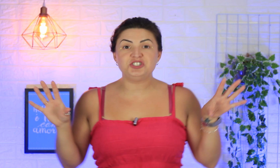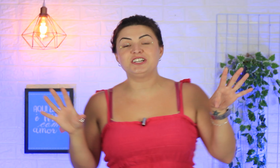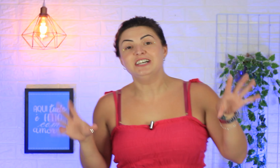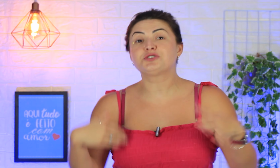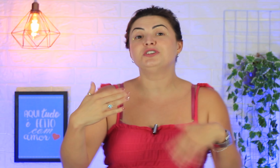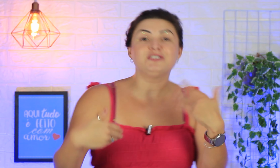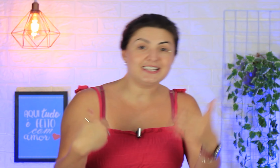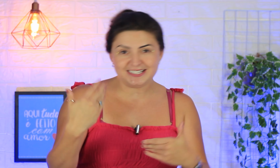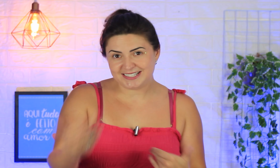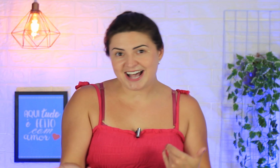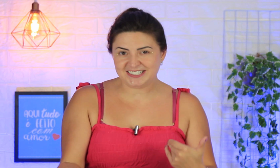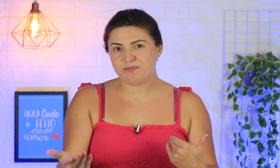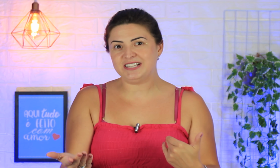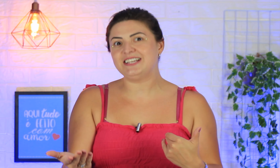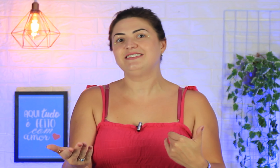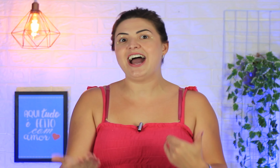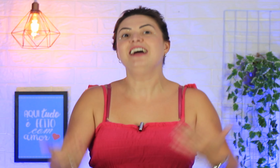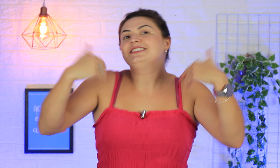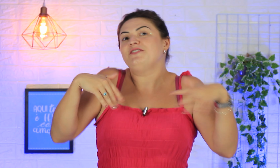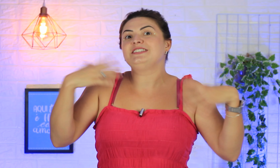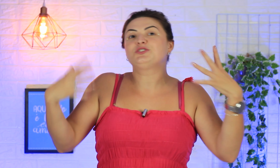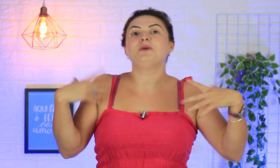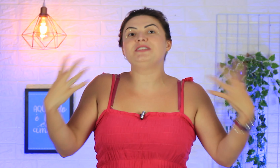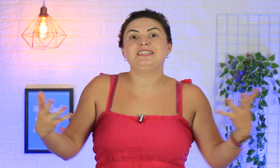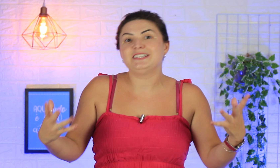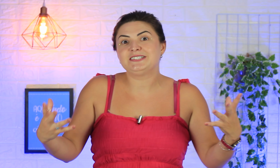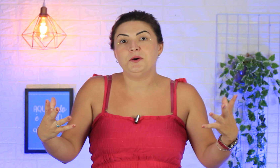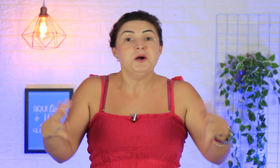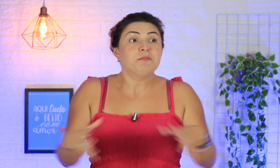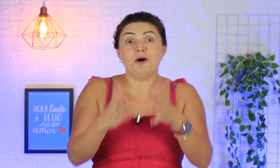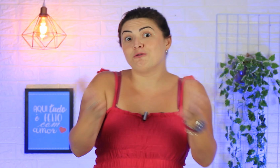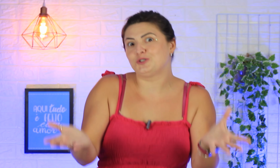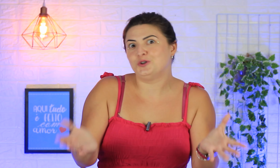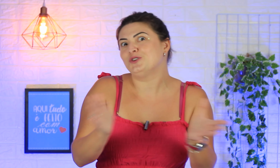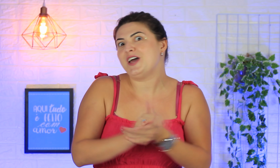dica de quando você quiser se apresentar quiser fazer a sua apresentação para algum surdo de